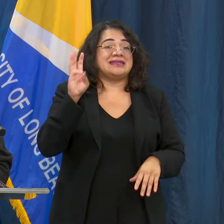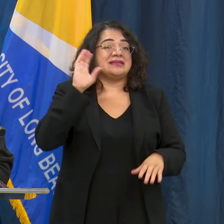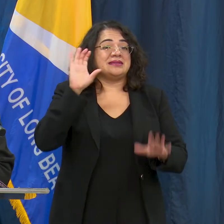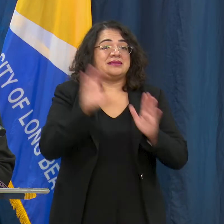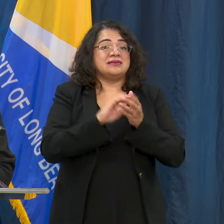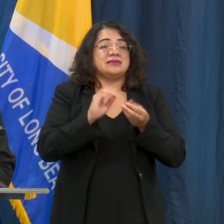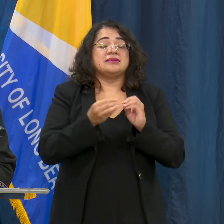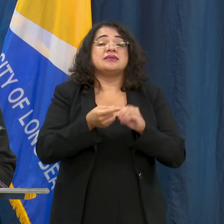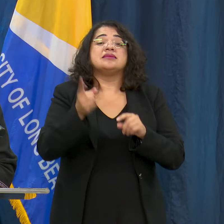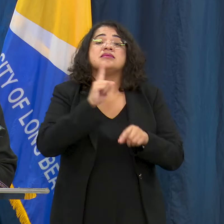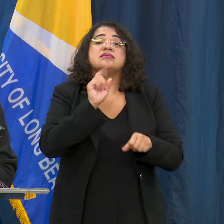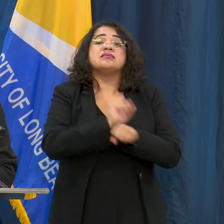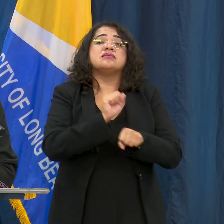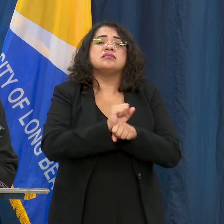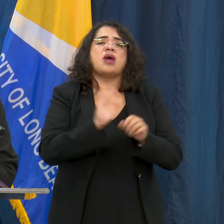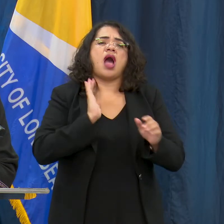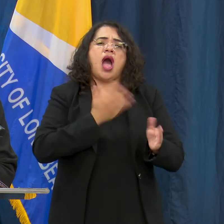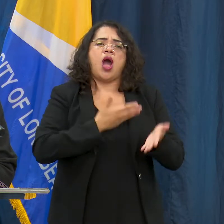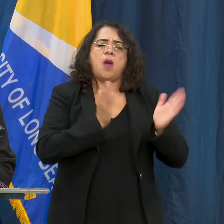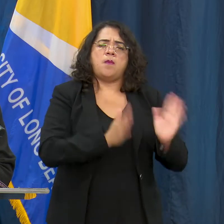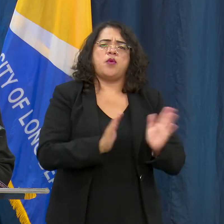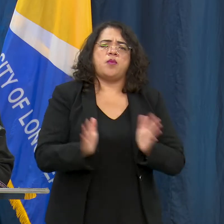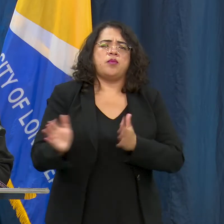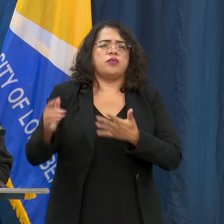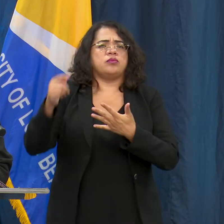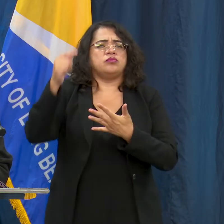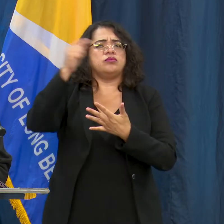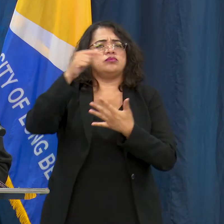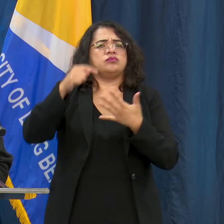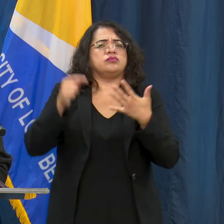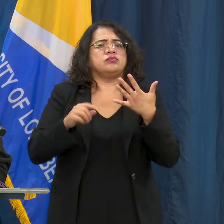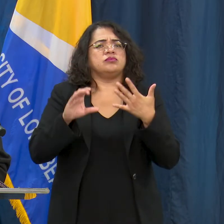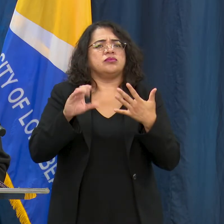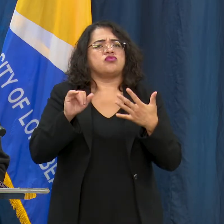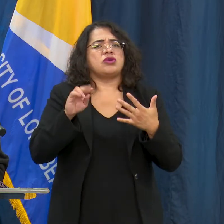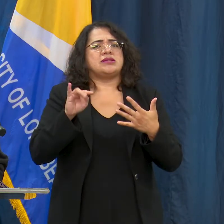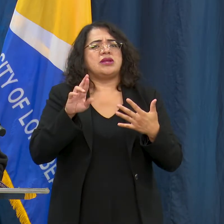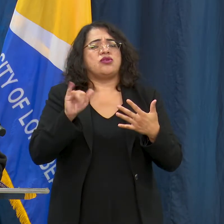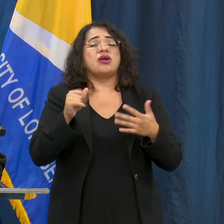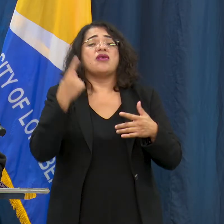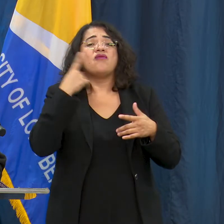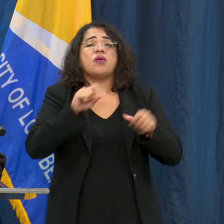preparation del estado y ESO son capacidad de refugio hospitalized oh